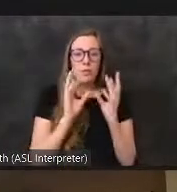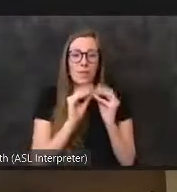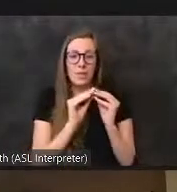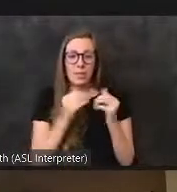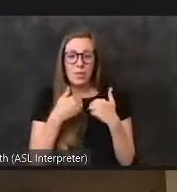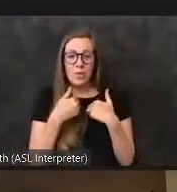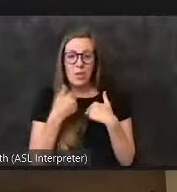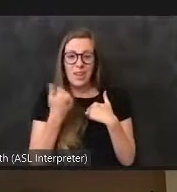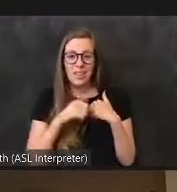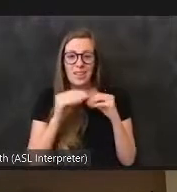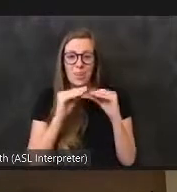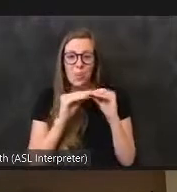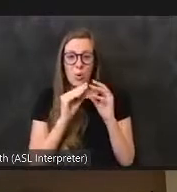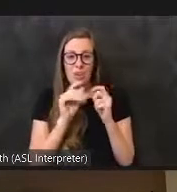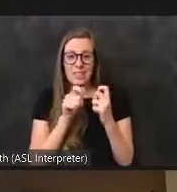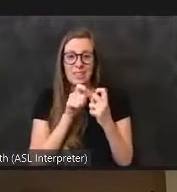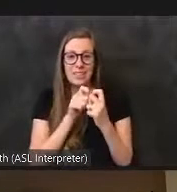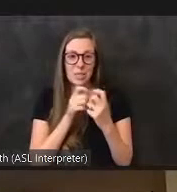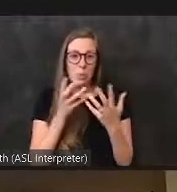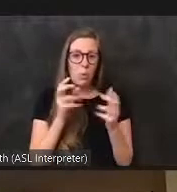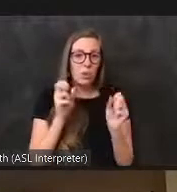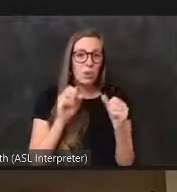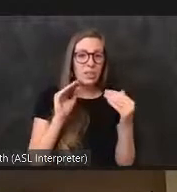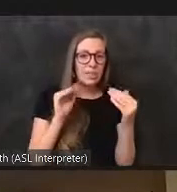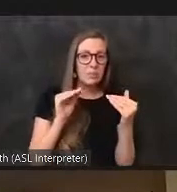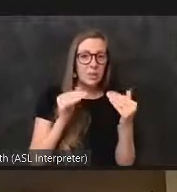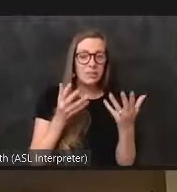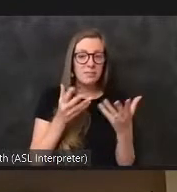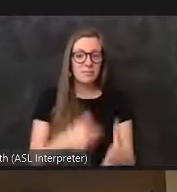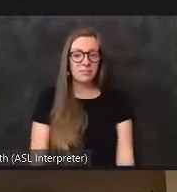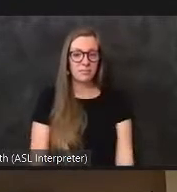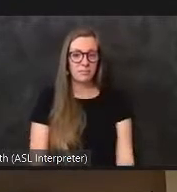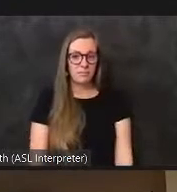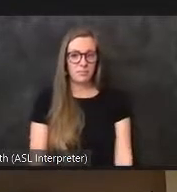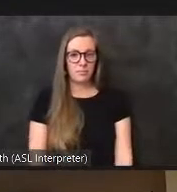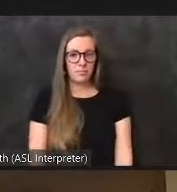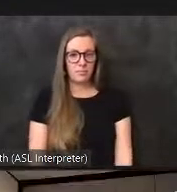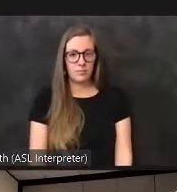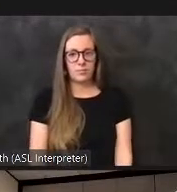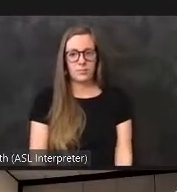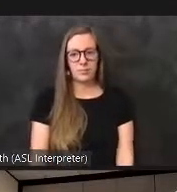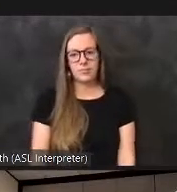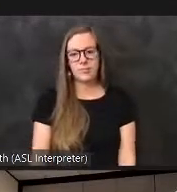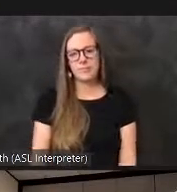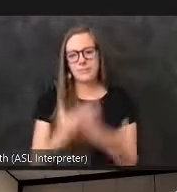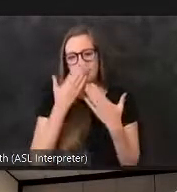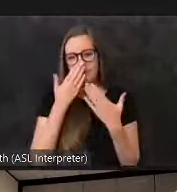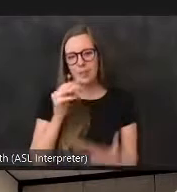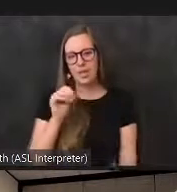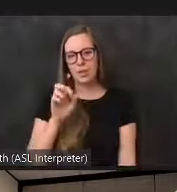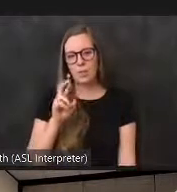Tienes Batet traigo. De lo que podemos estar esperando.